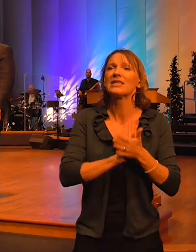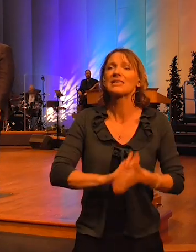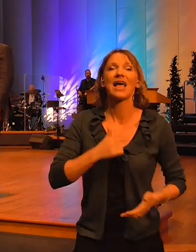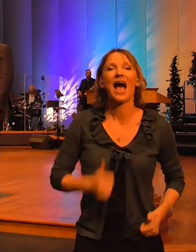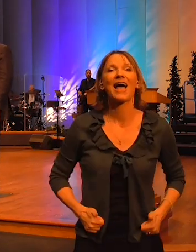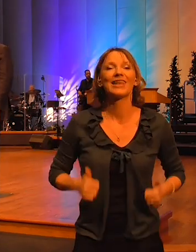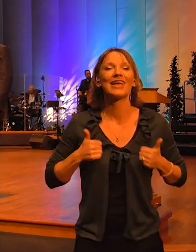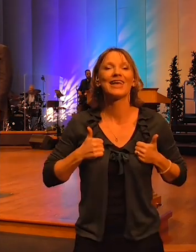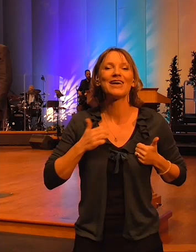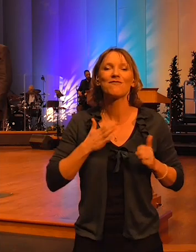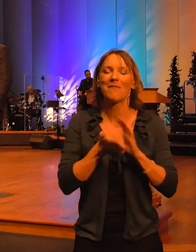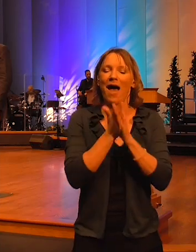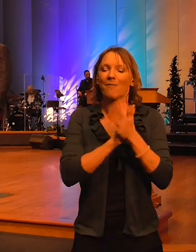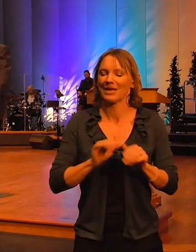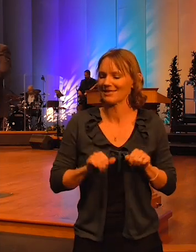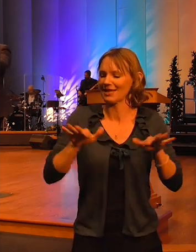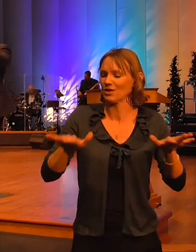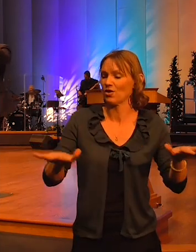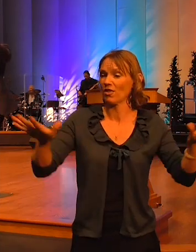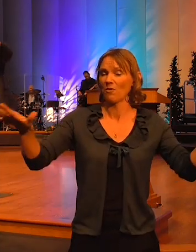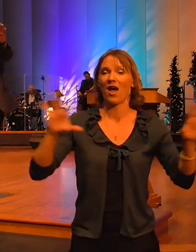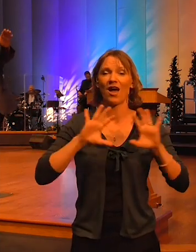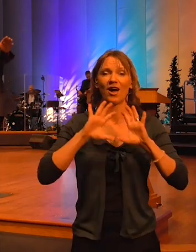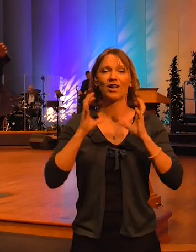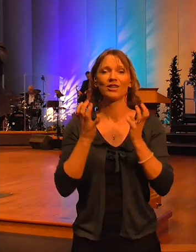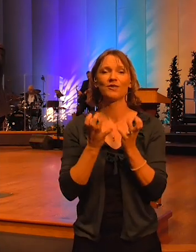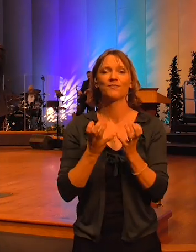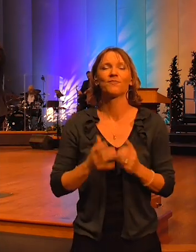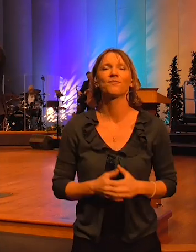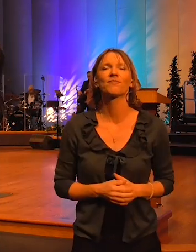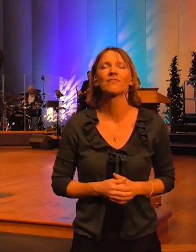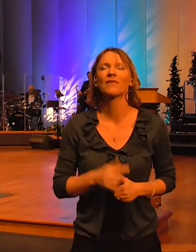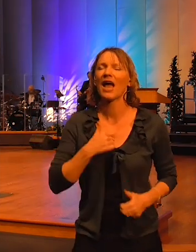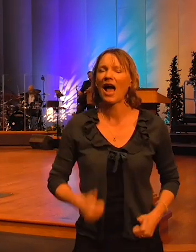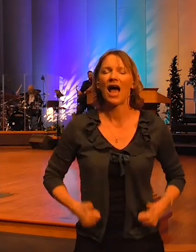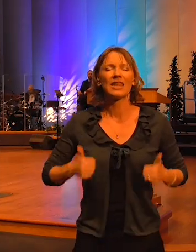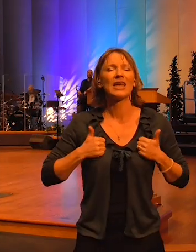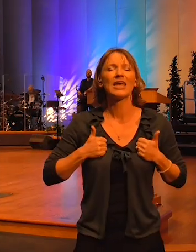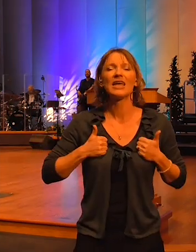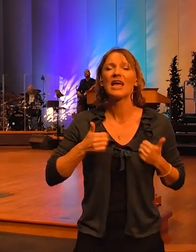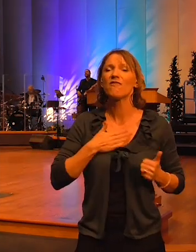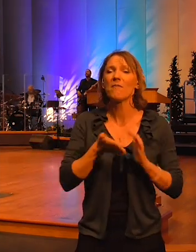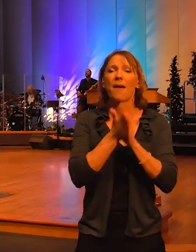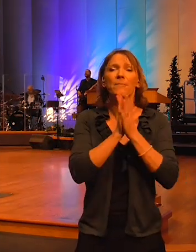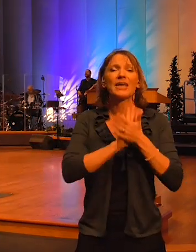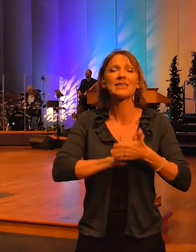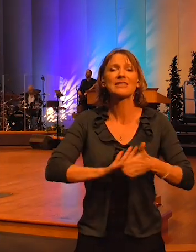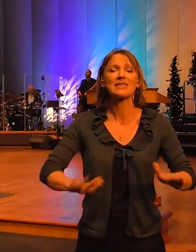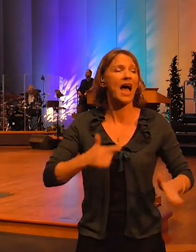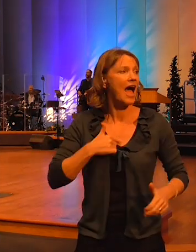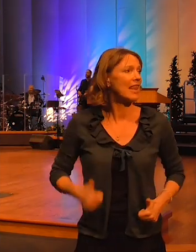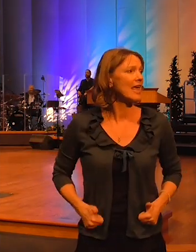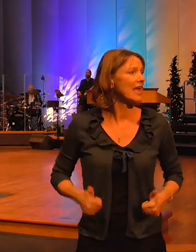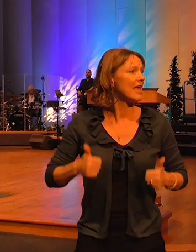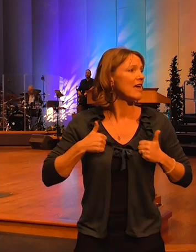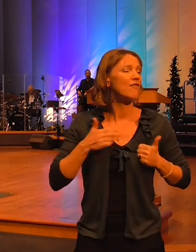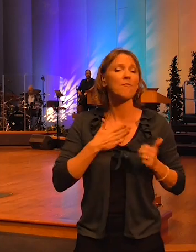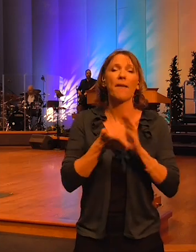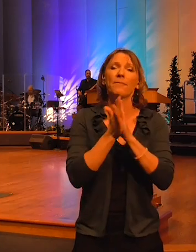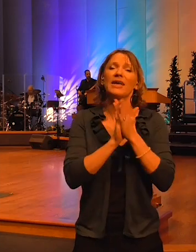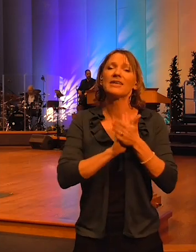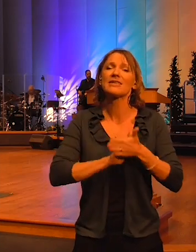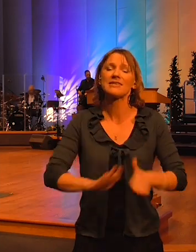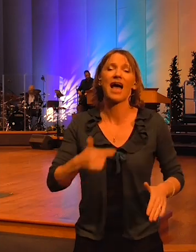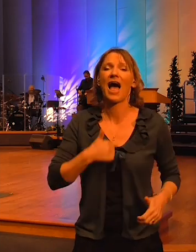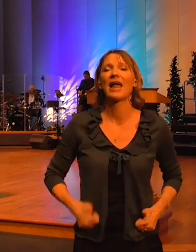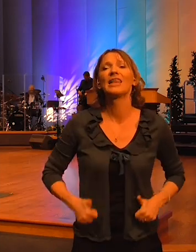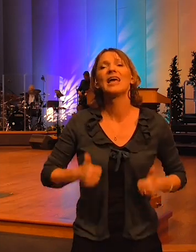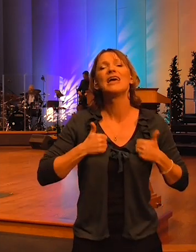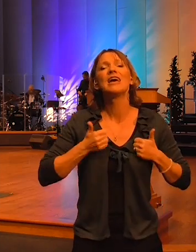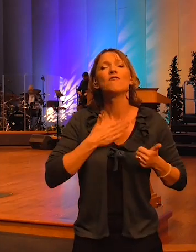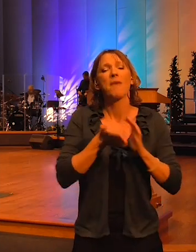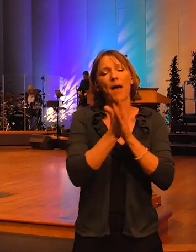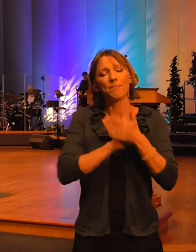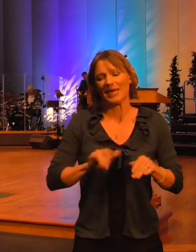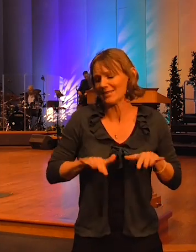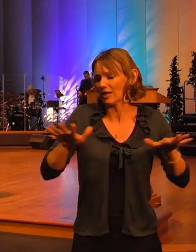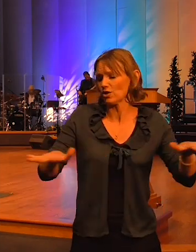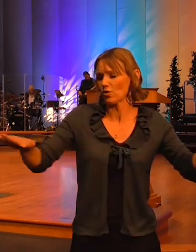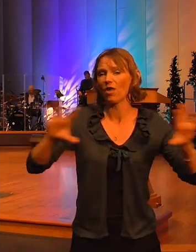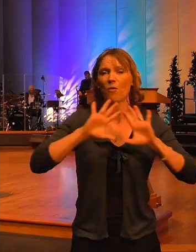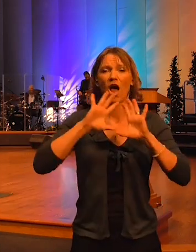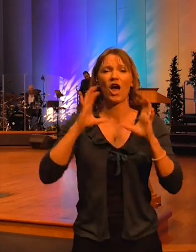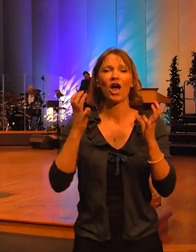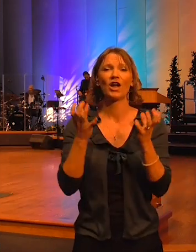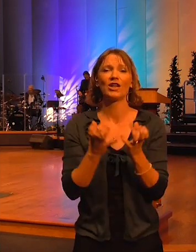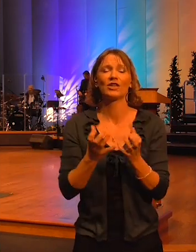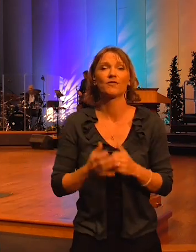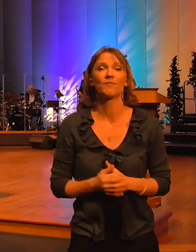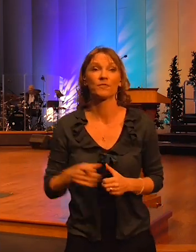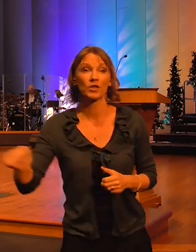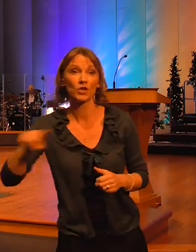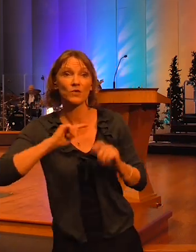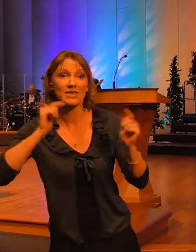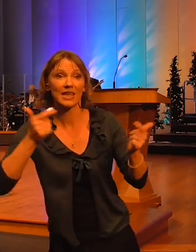Vivo mi paz en el mundo Vivo mi paz Vivo myace I myace en el mundo canta tu amor Canto Canto canta